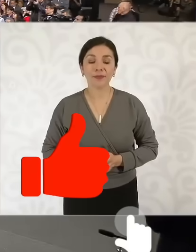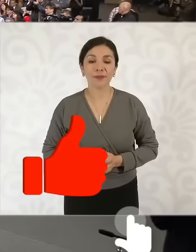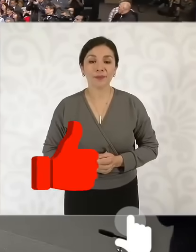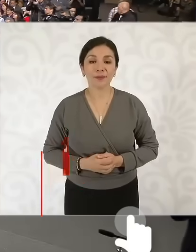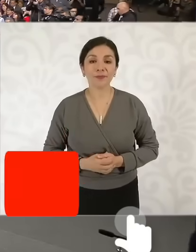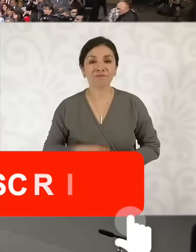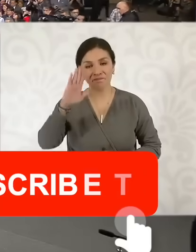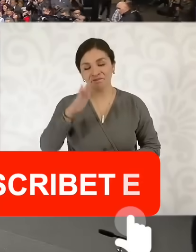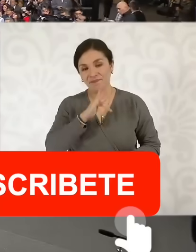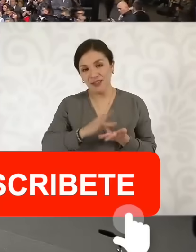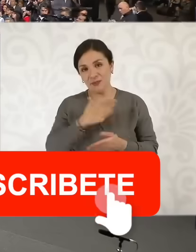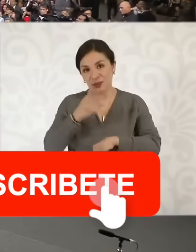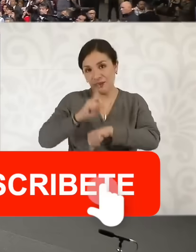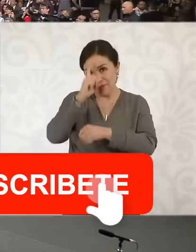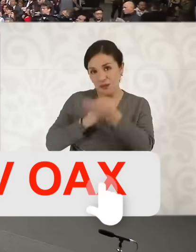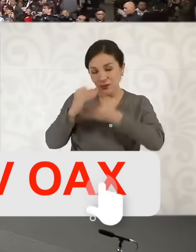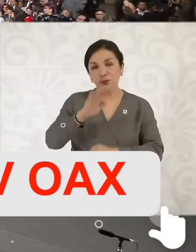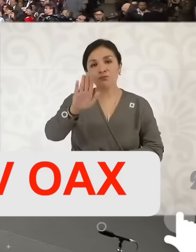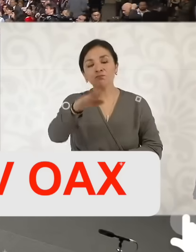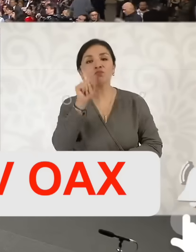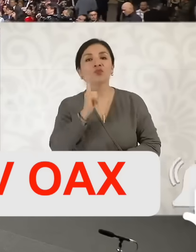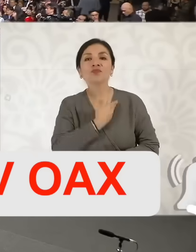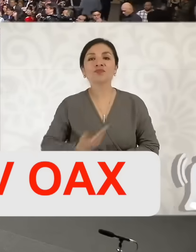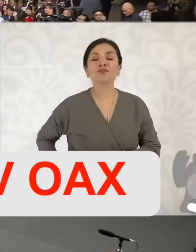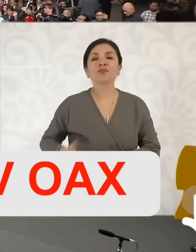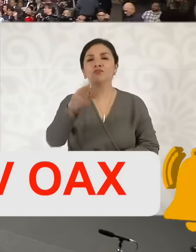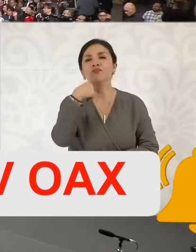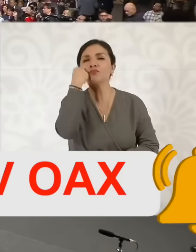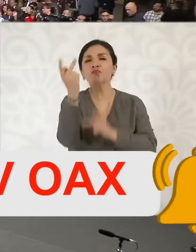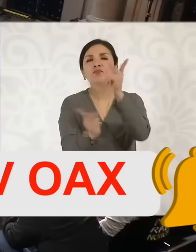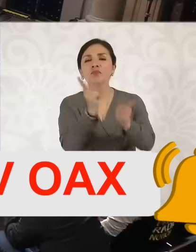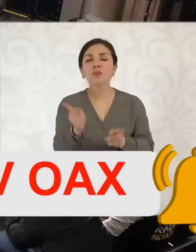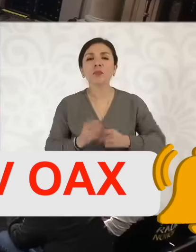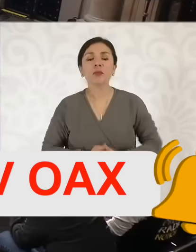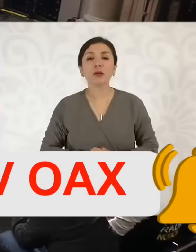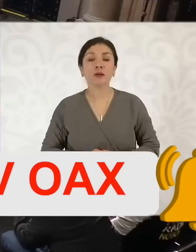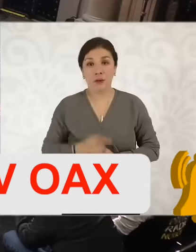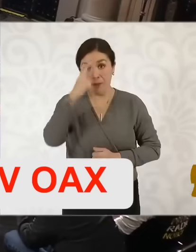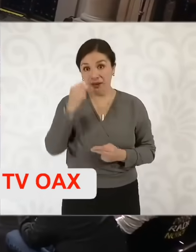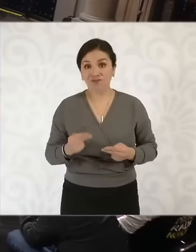Gracias. Buenos días a todos. Presidenta, eh le quiero preguntar eh al mercado financiero y a FIT,